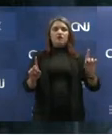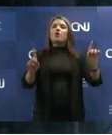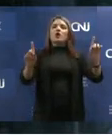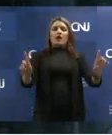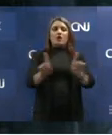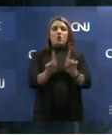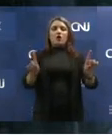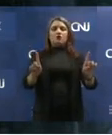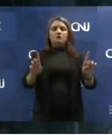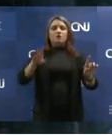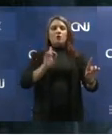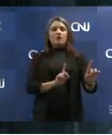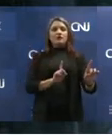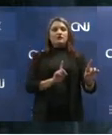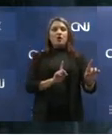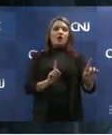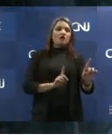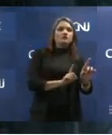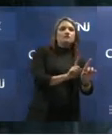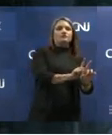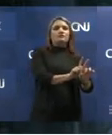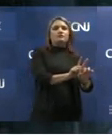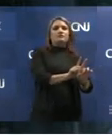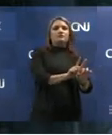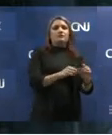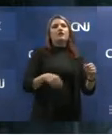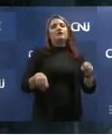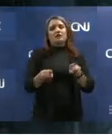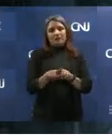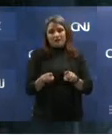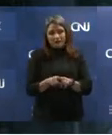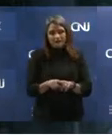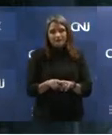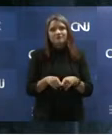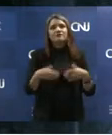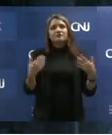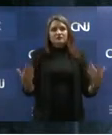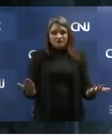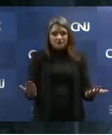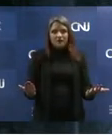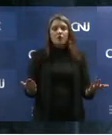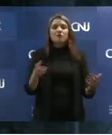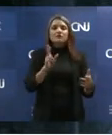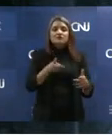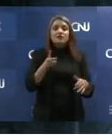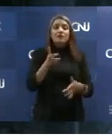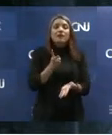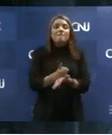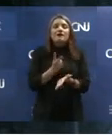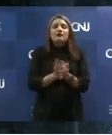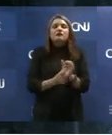A regra deverá ser da classe X e Y e assim sucessivamente. A quinta da classe C X.